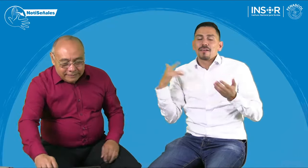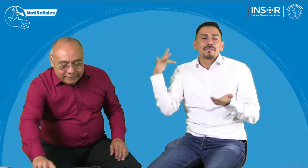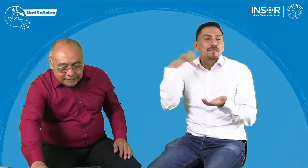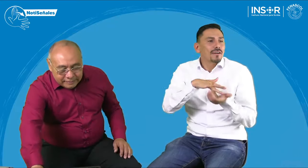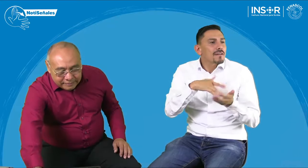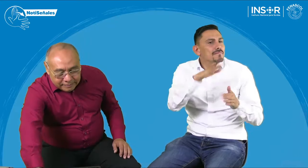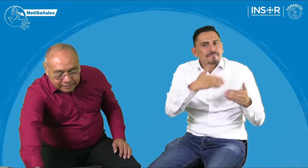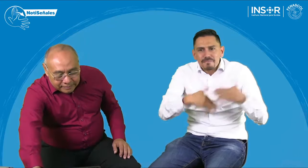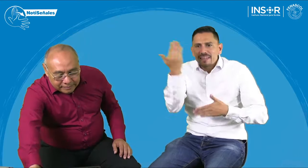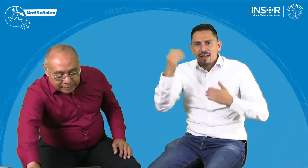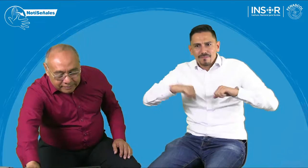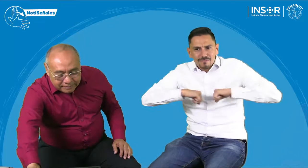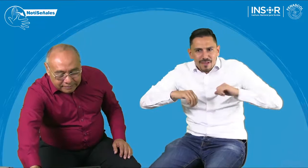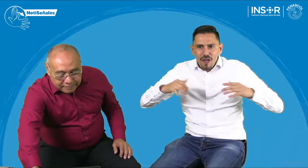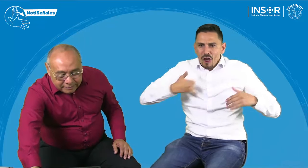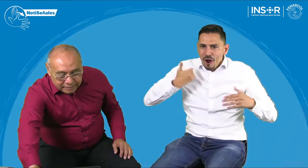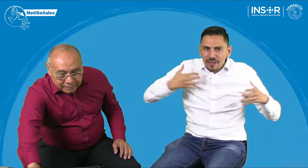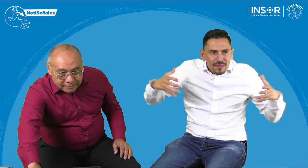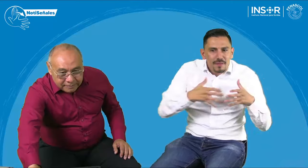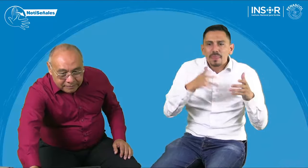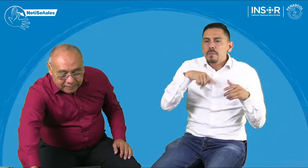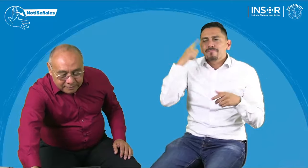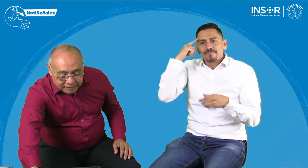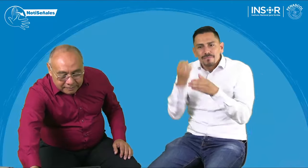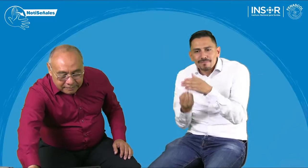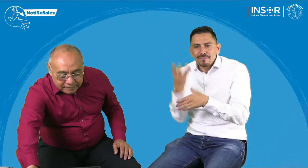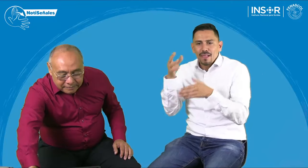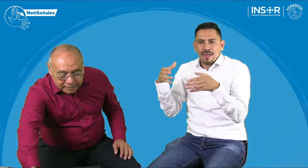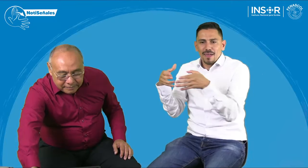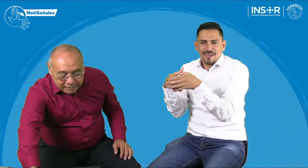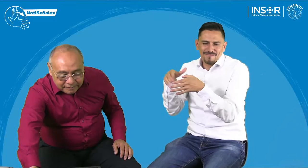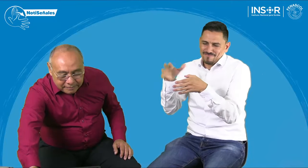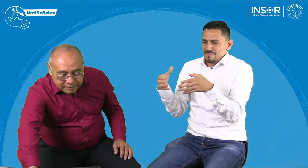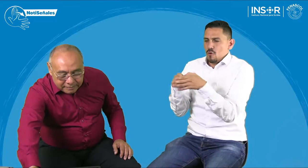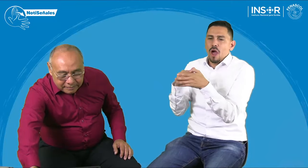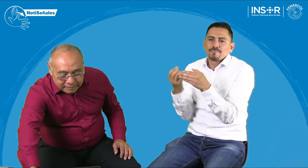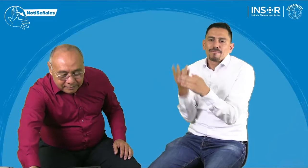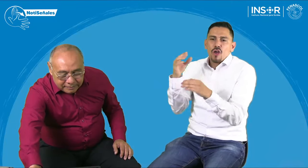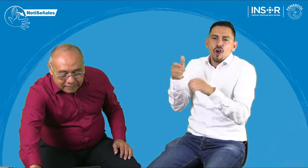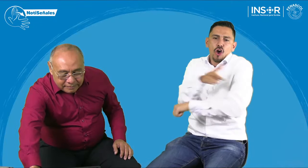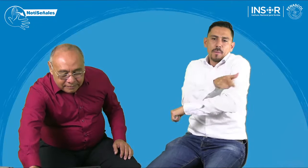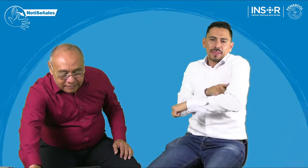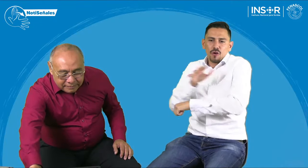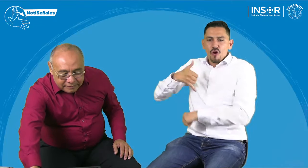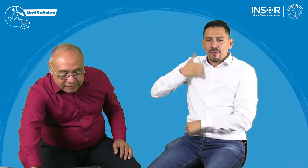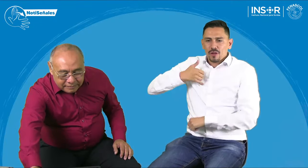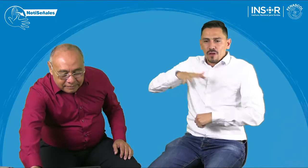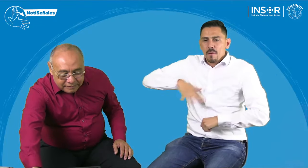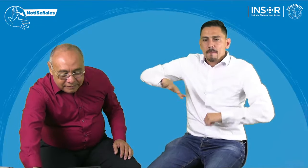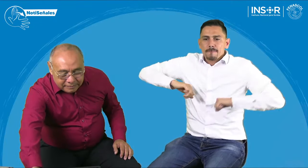que también podía y bueno, después pasé al colegio distrital Jorge Eliécer Gaitán y allí empecé también a